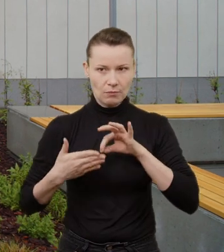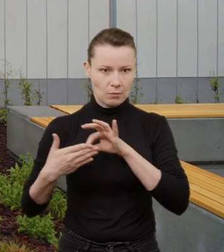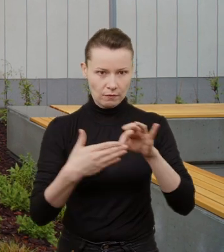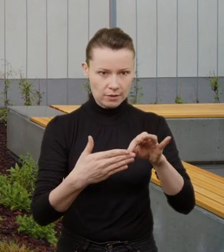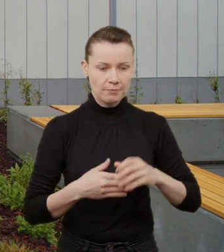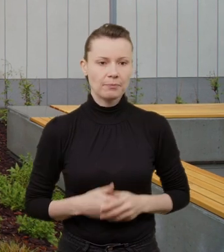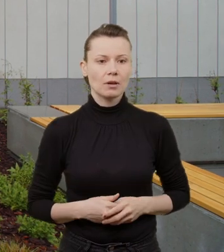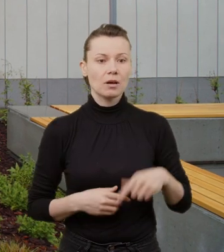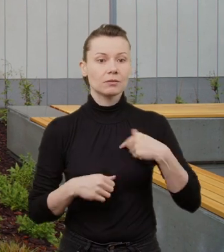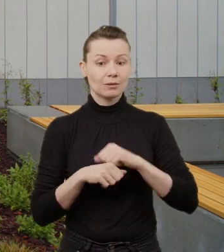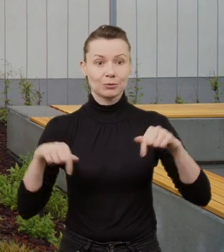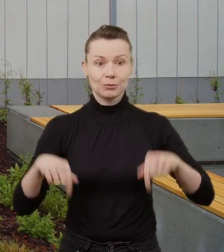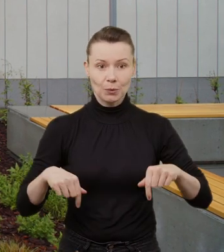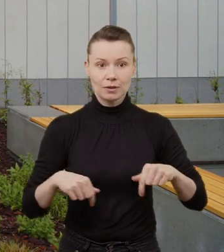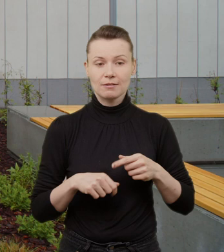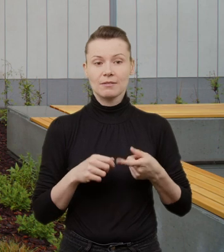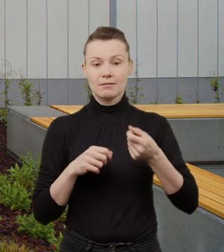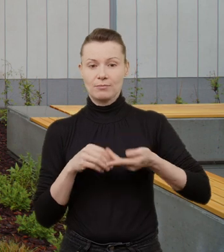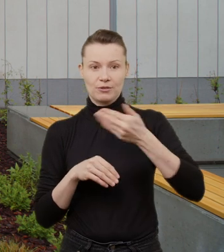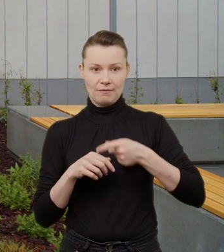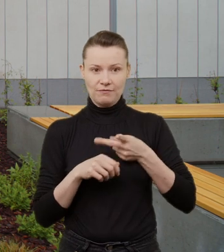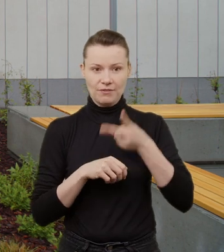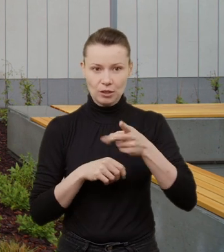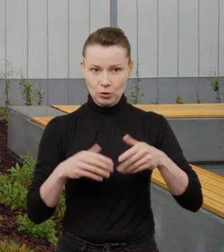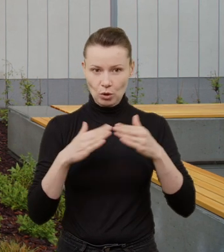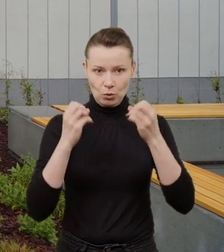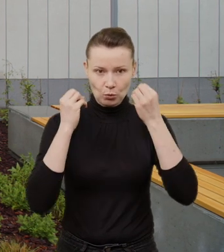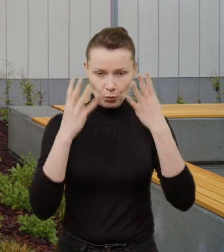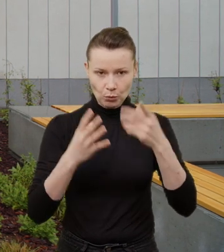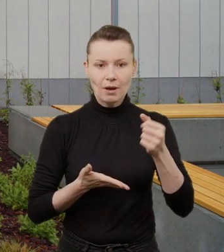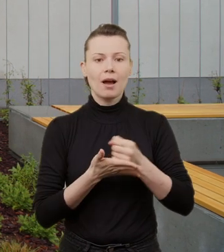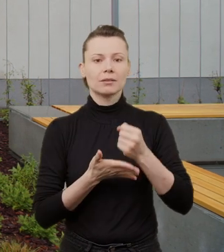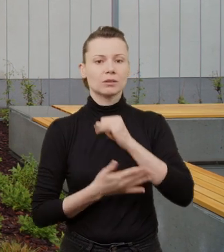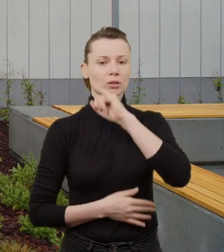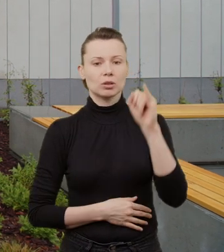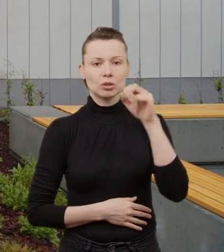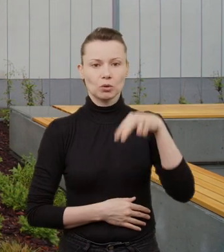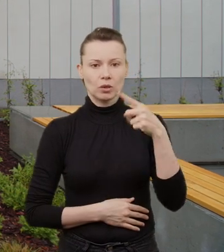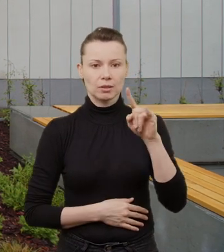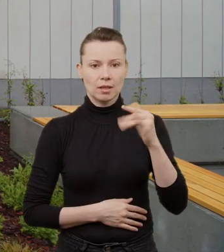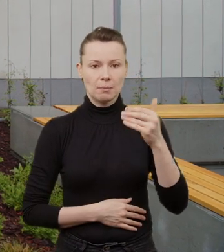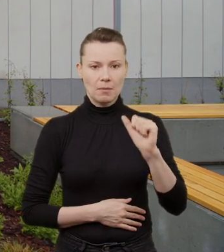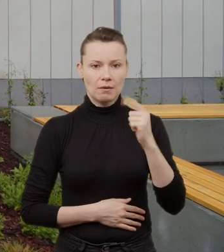Zapraszam was na krótkie oprowadzanie po naszej instytucji. Przed wejściem do domu kultury jest jeszcze pomarańczowa skrzyneczka,